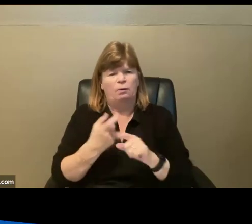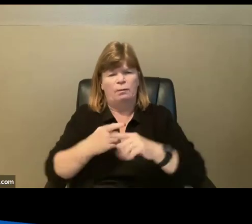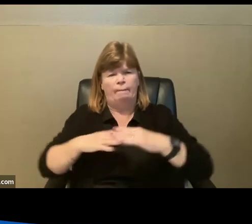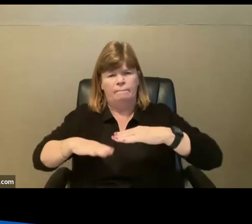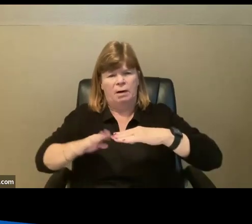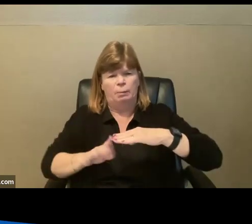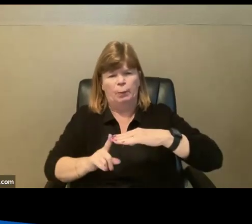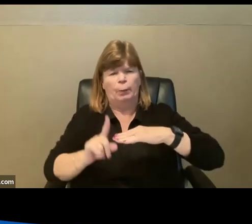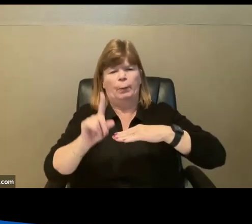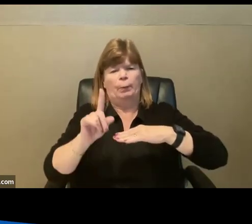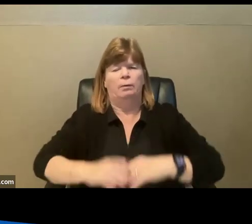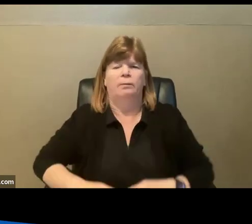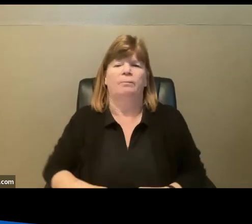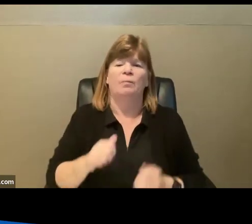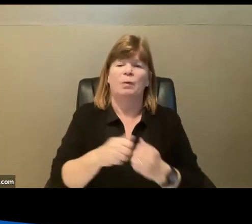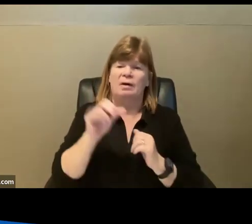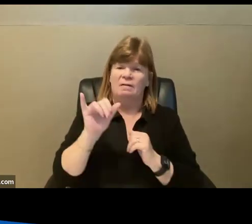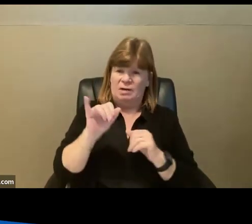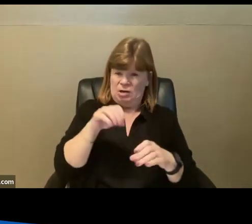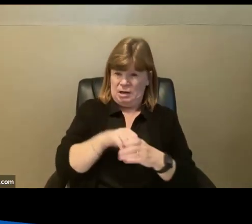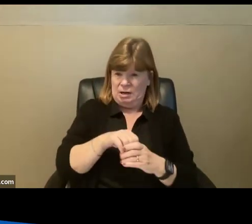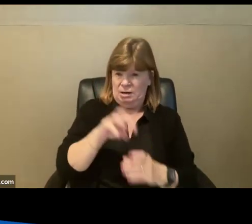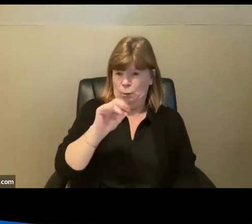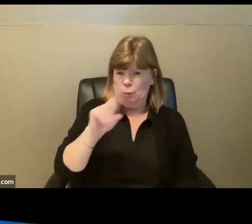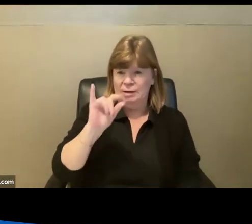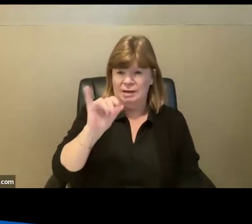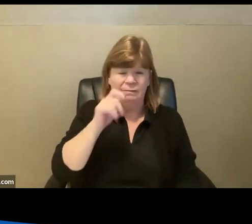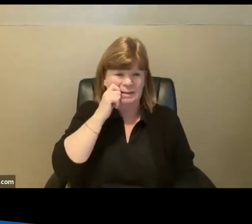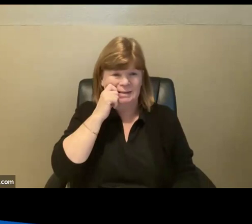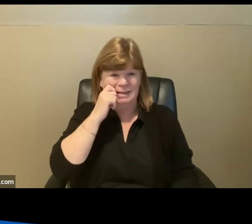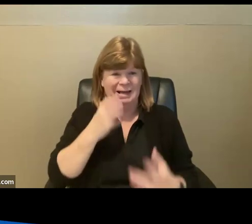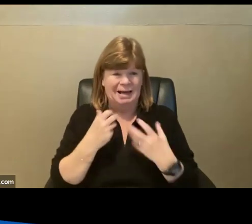Con esta infección en la herida, si la piel cicatriza por encima,